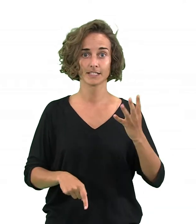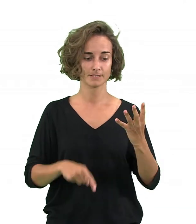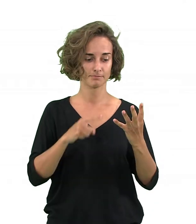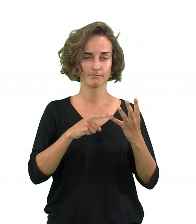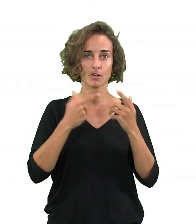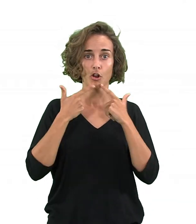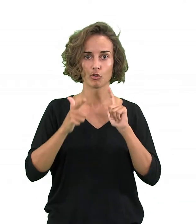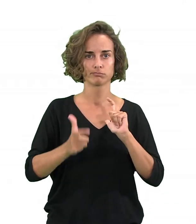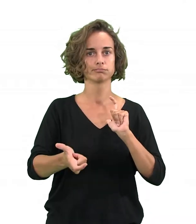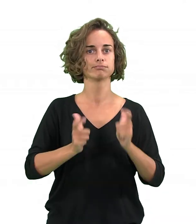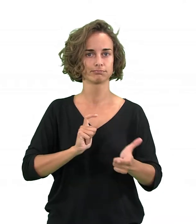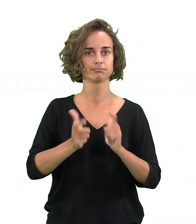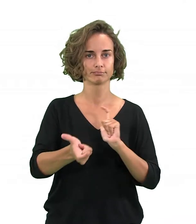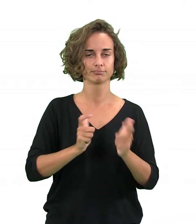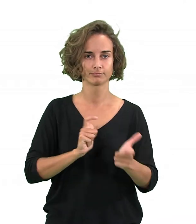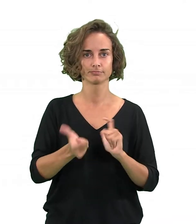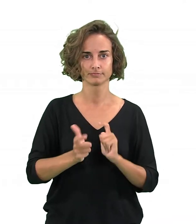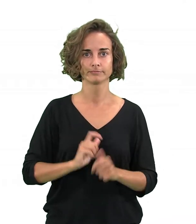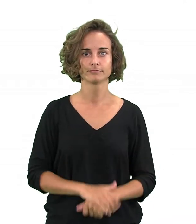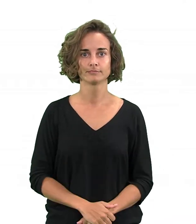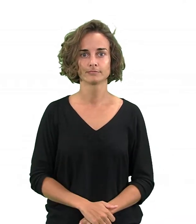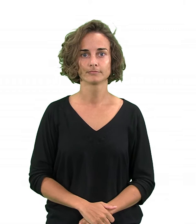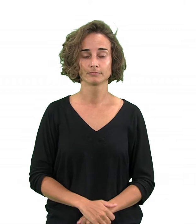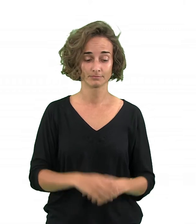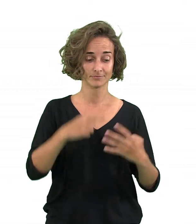et quatrièmement, l'alternance linguistique.